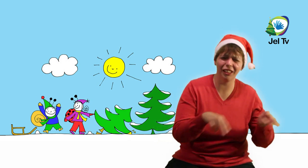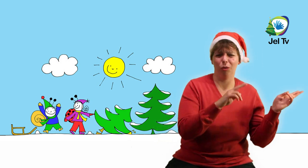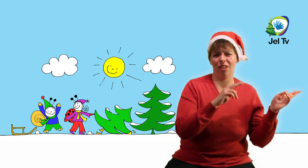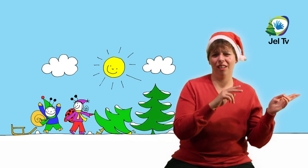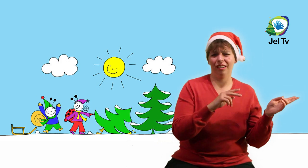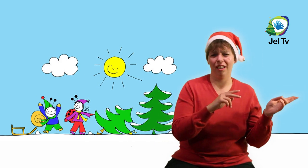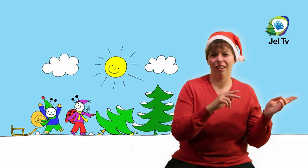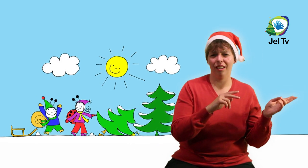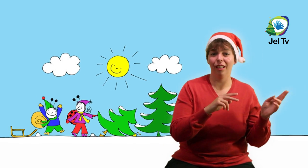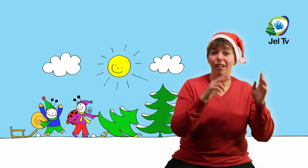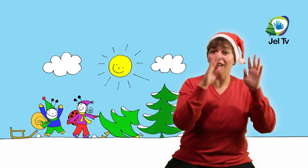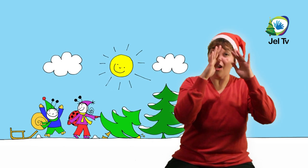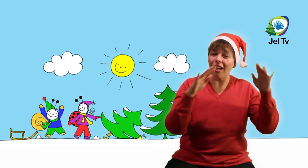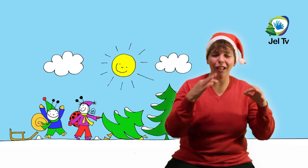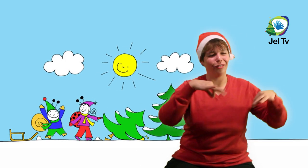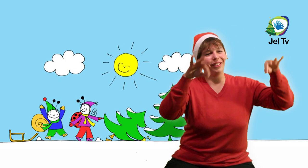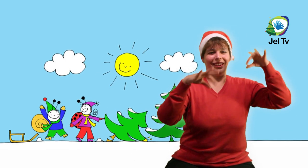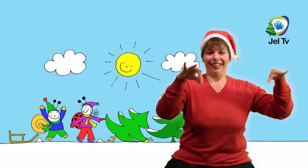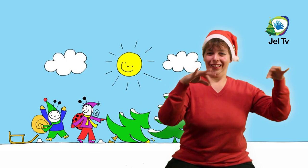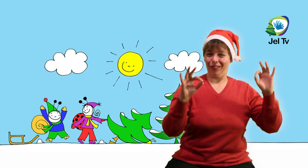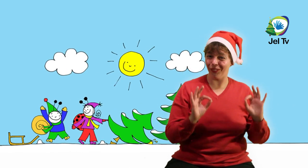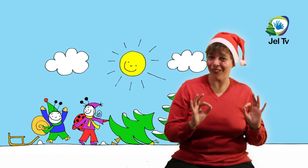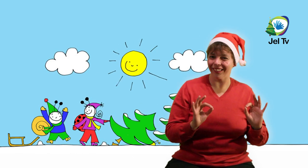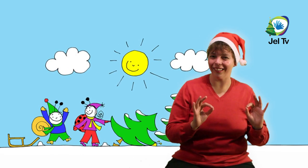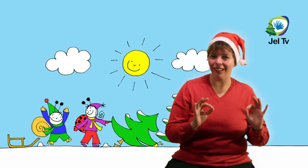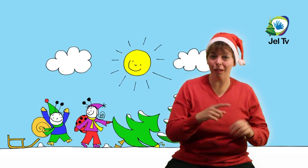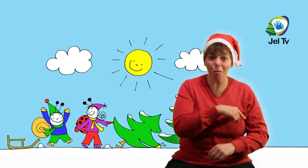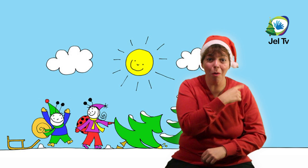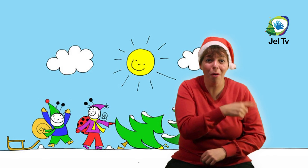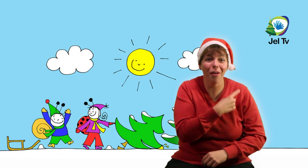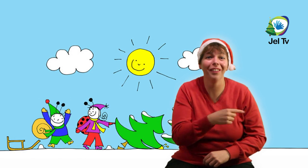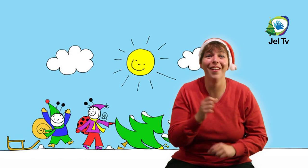Vigyünk haza! Majd karácsonykor feldíszítjük.